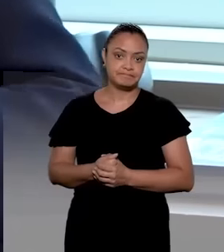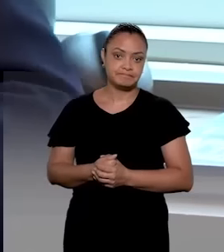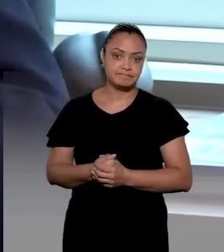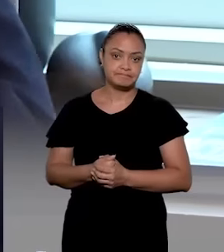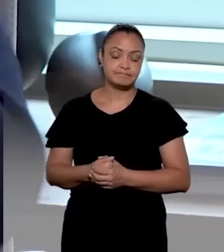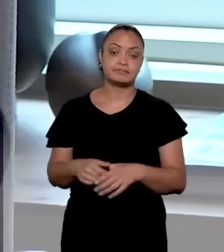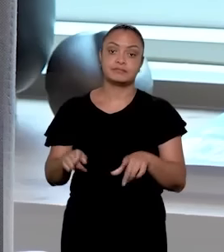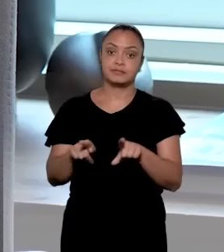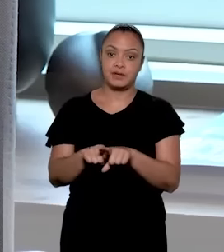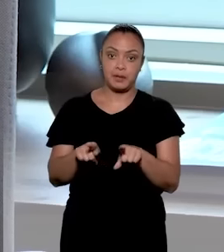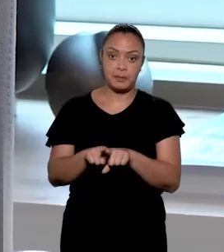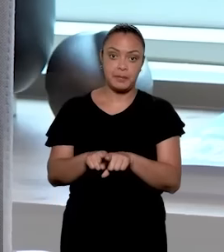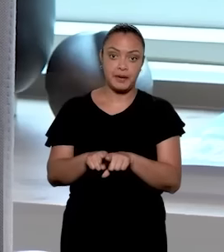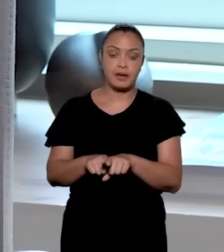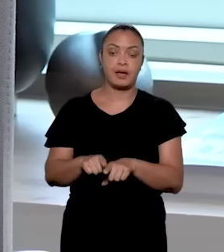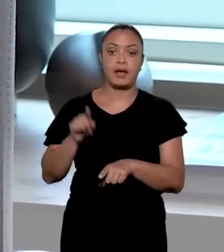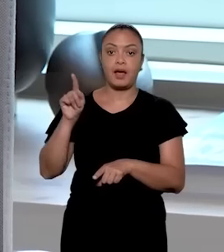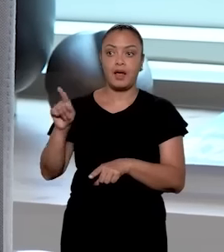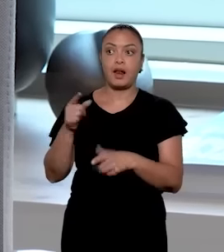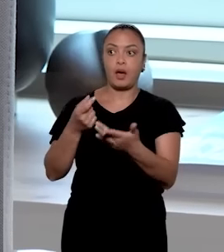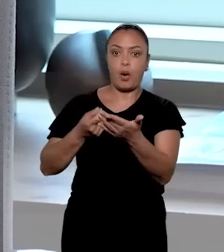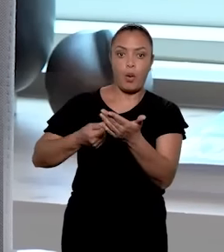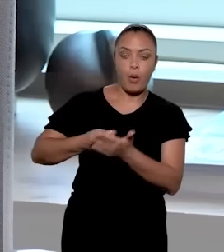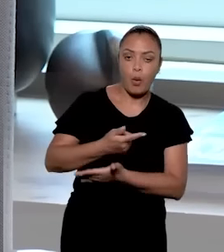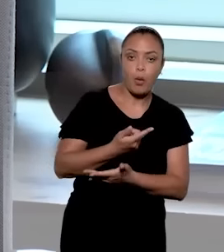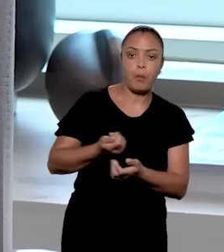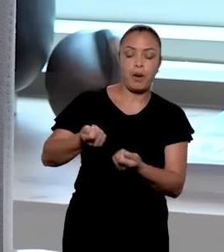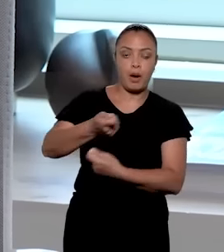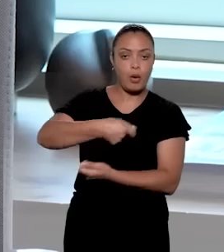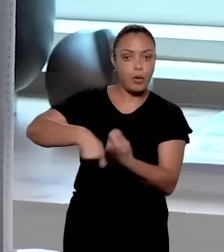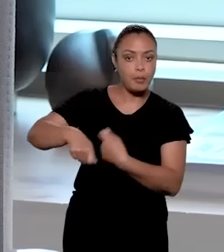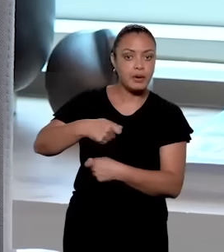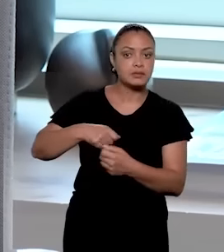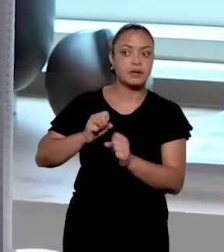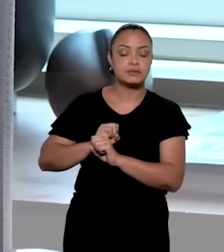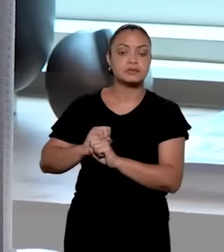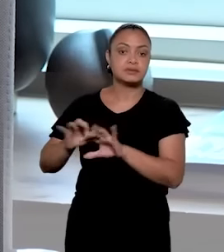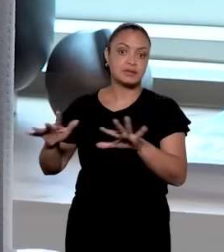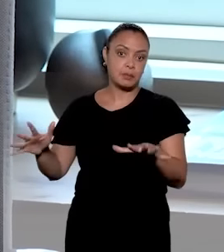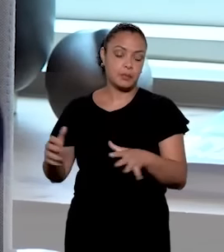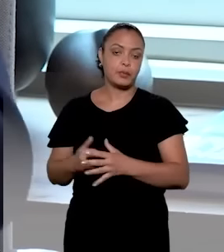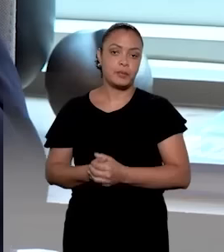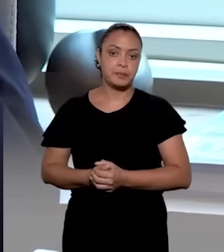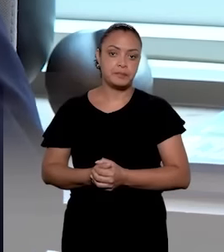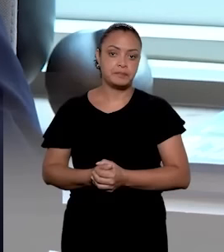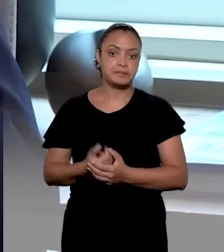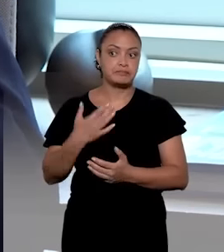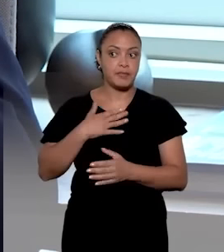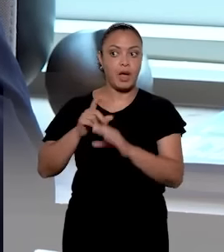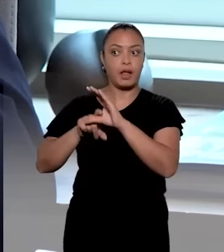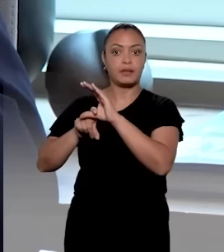e só sobre-existe, porque tem quem compre, comercialize, distribua a minha produção. Eu